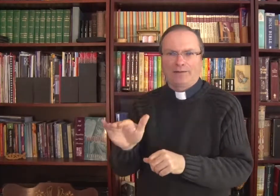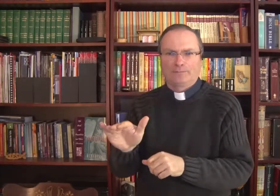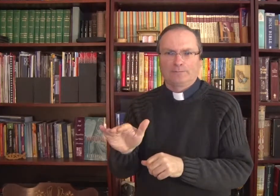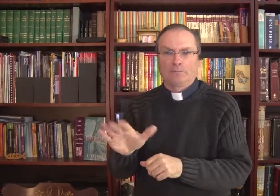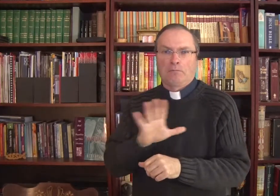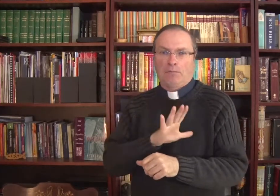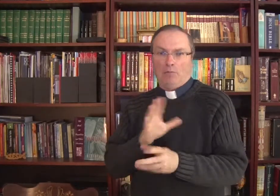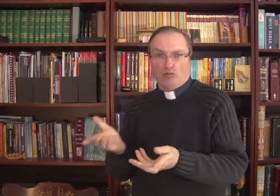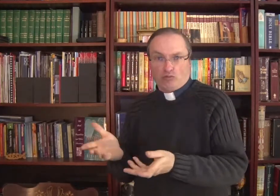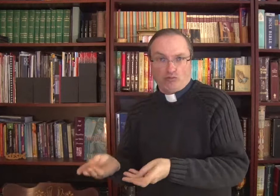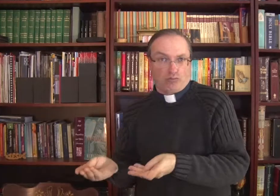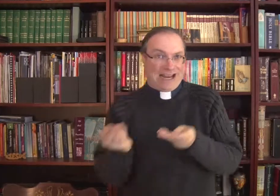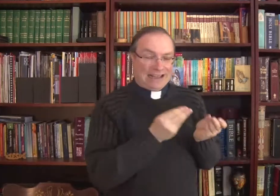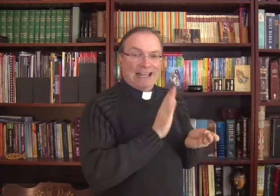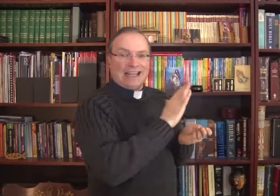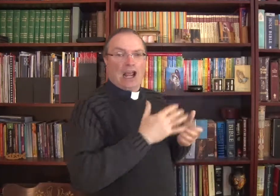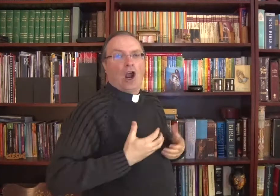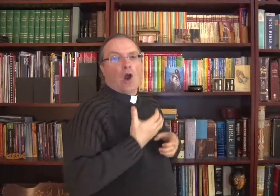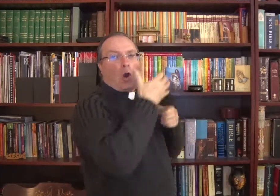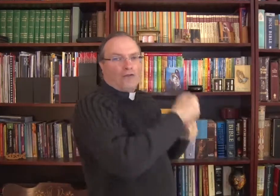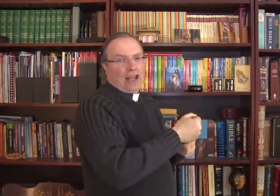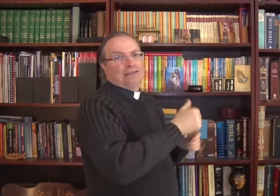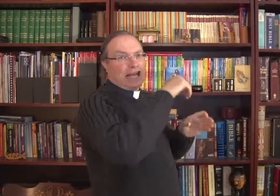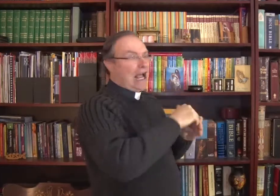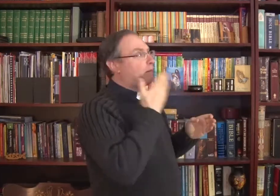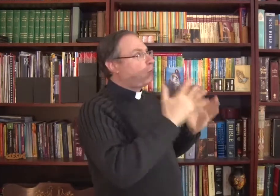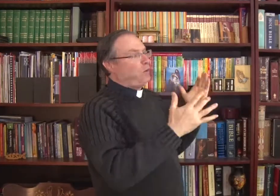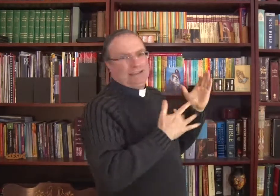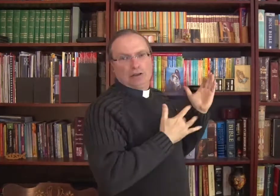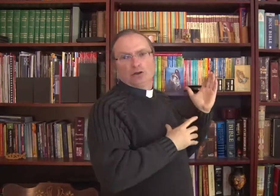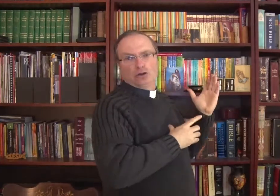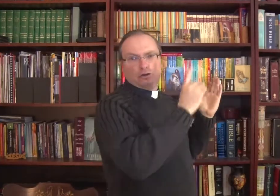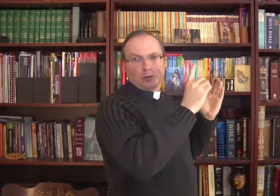mais qu'il met sa confiance à la bonté de Dieu